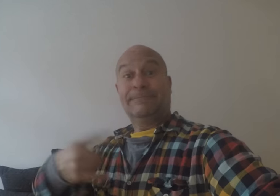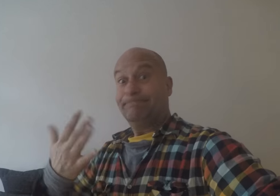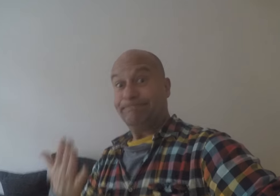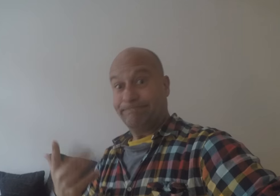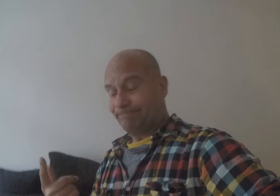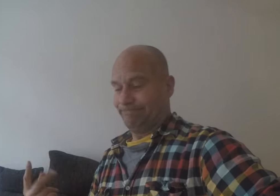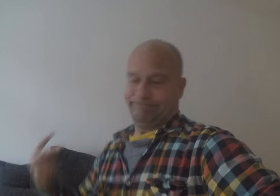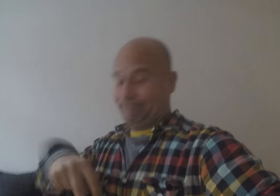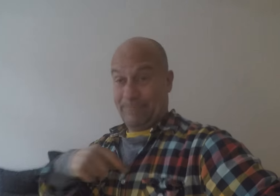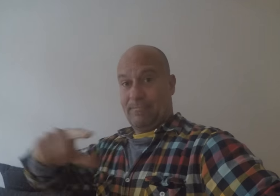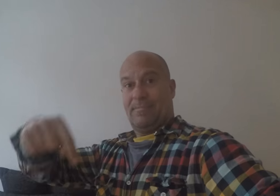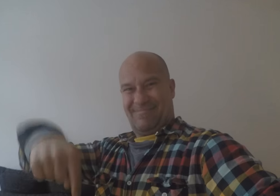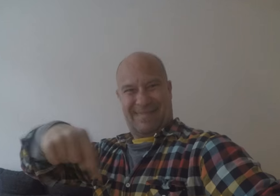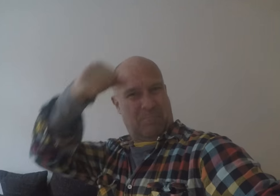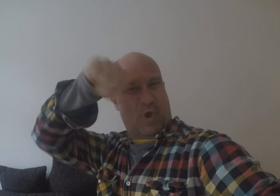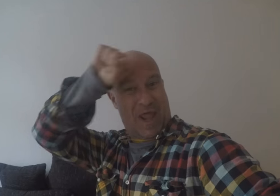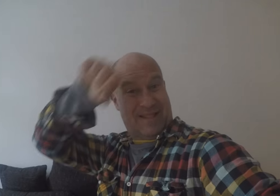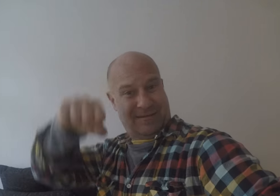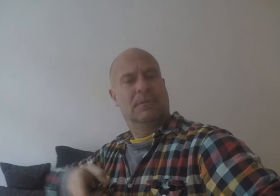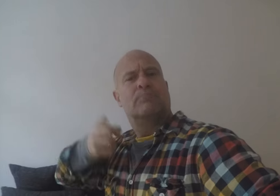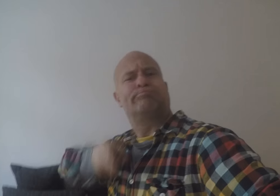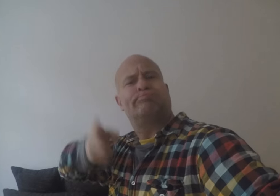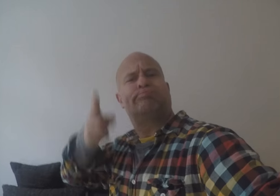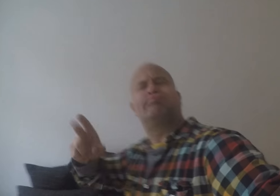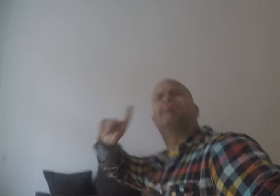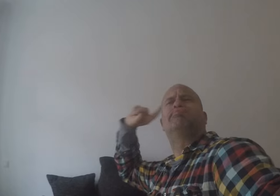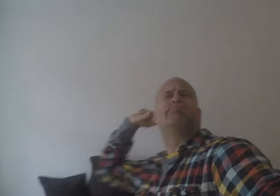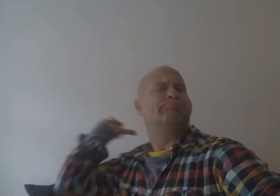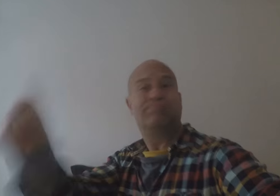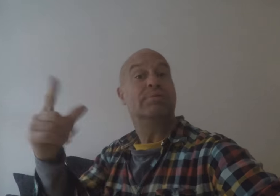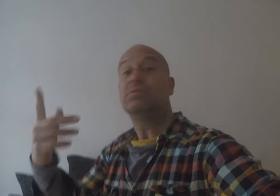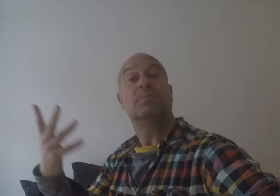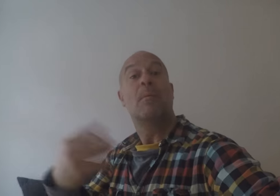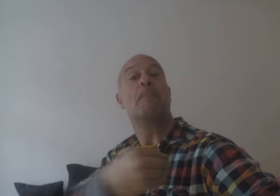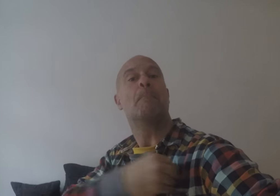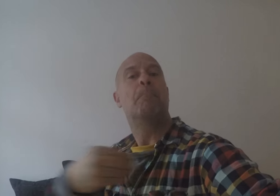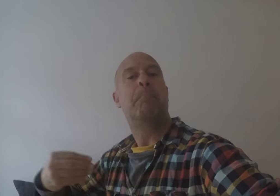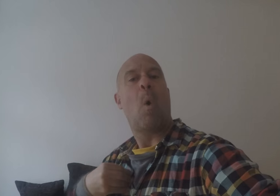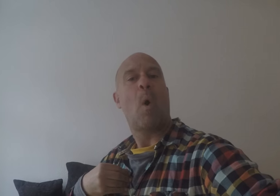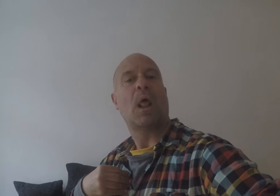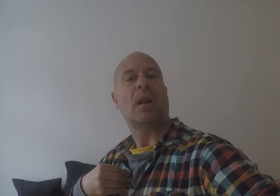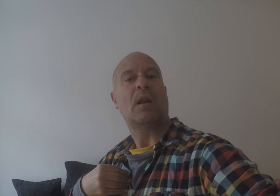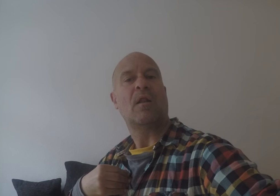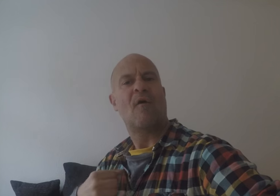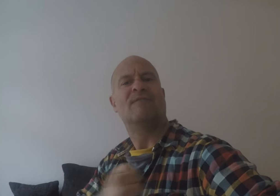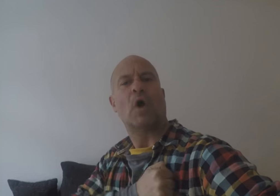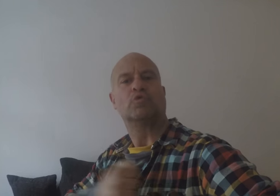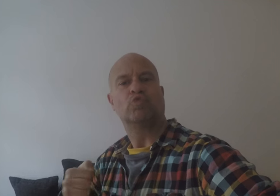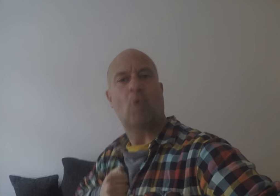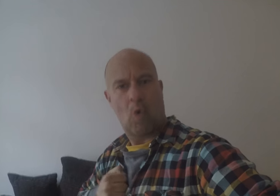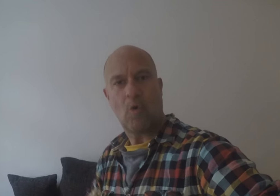Ich bin hier gerade in Berlin und fahre jetzt mit dem nächsten Zug nach Warschau (Polen).